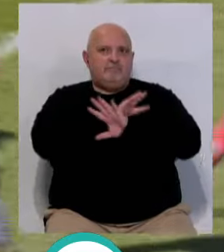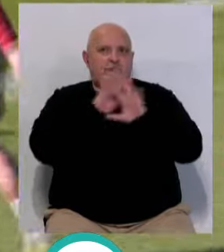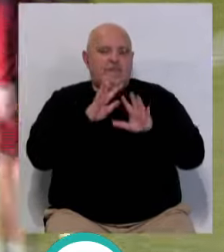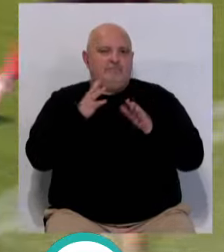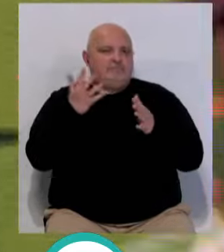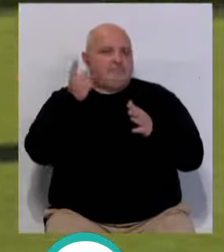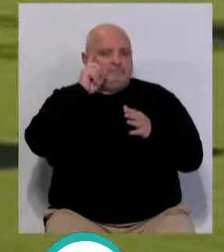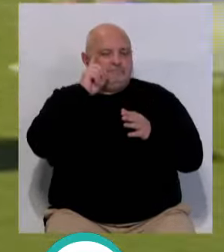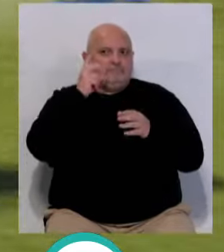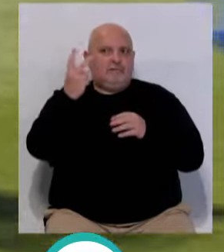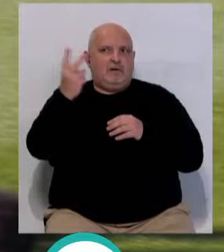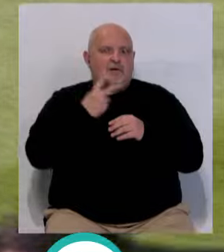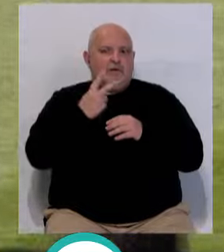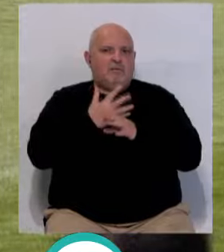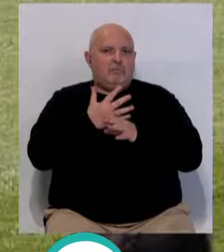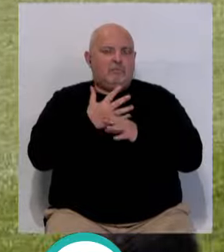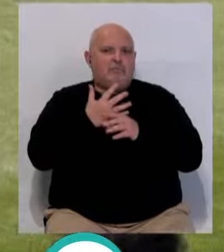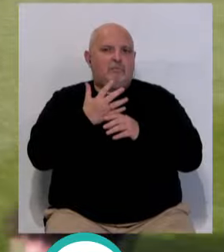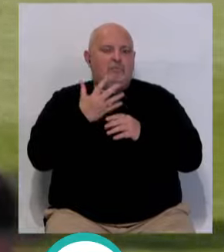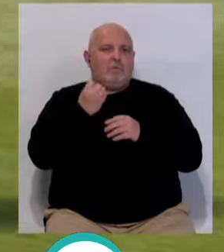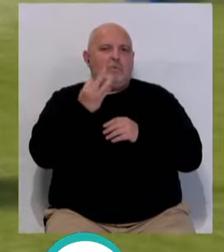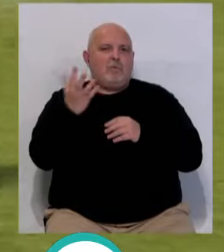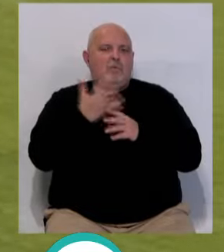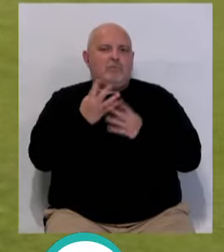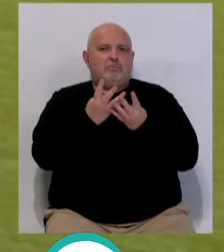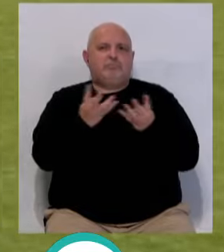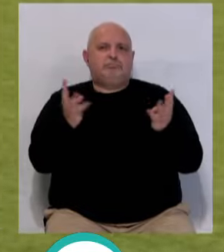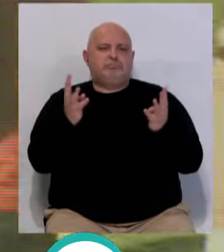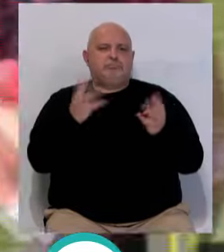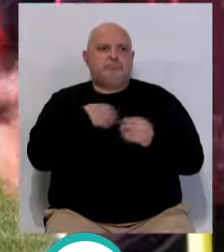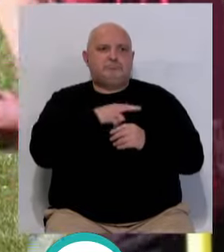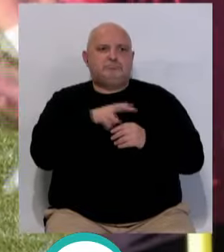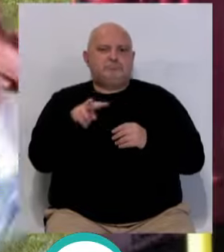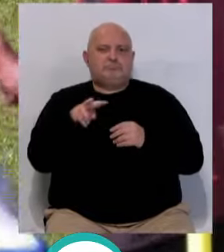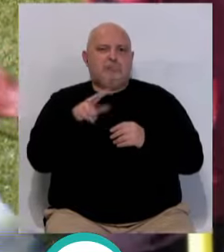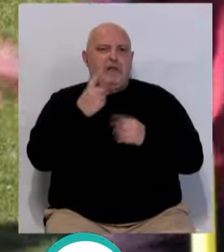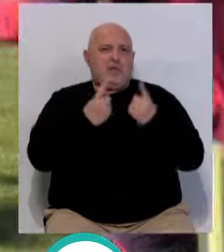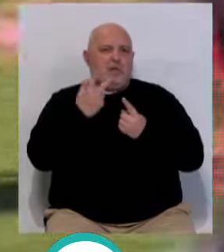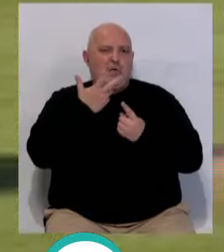decir a ver nos traen nos traen aquí varios jugadores lo desconozco hemos dicho un minuto